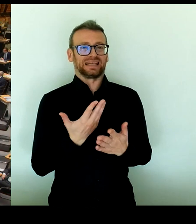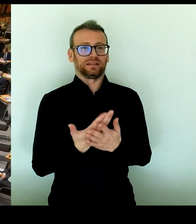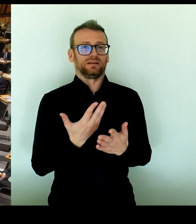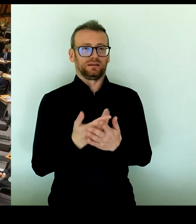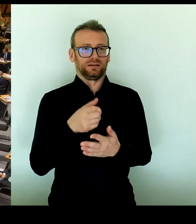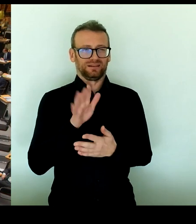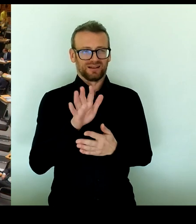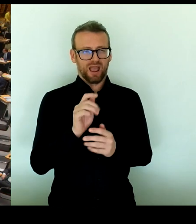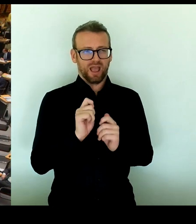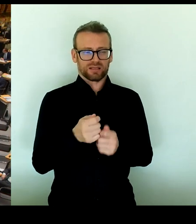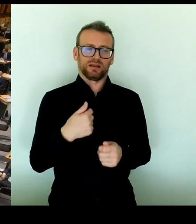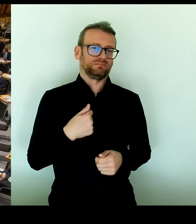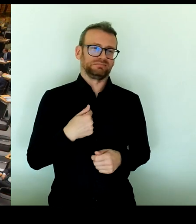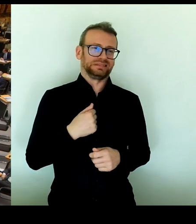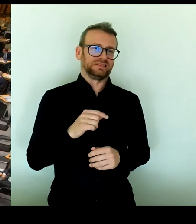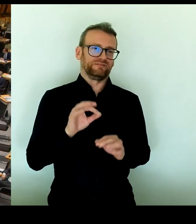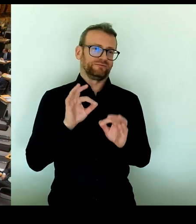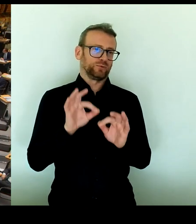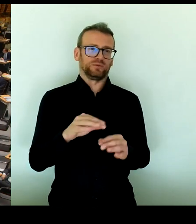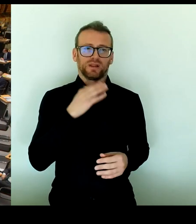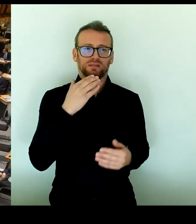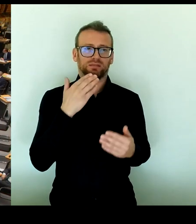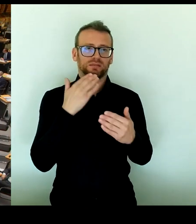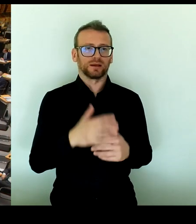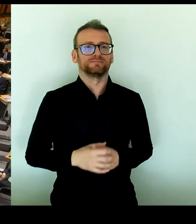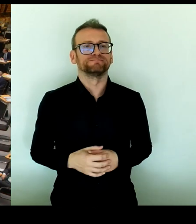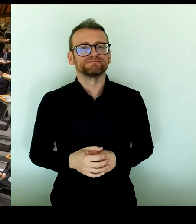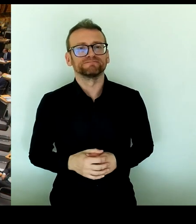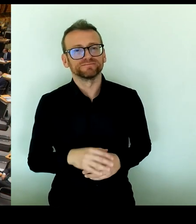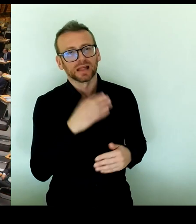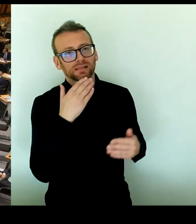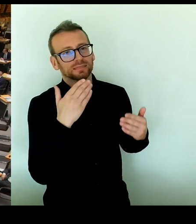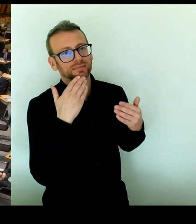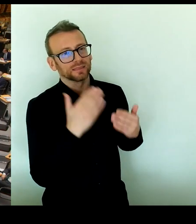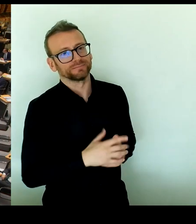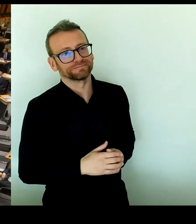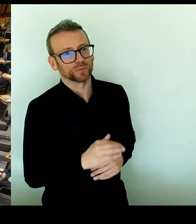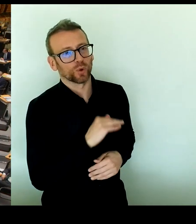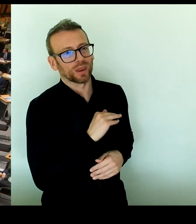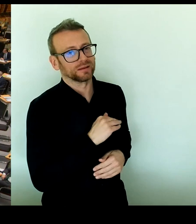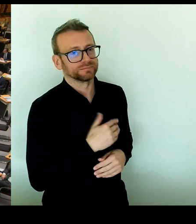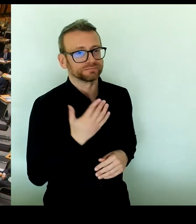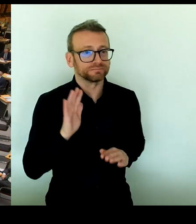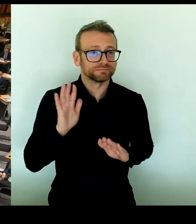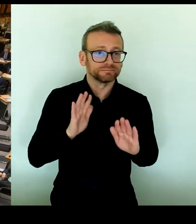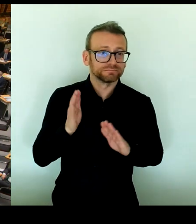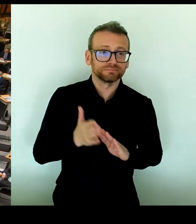und nur nicht nur deshalb schützenswert. Immer öfter entstehen Begehrlichkeiten für andere Nutzungen.